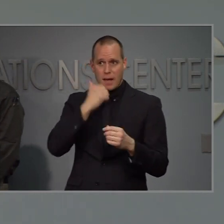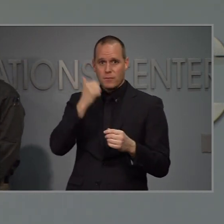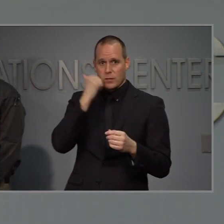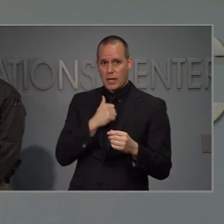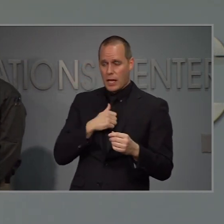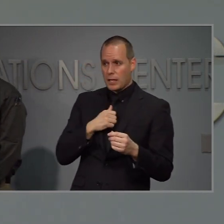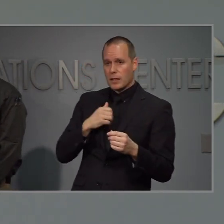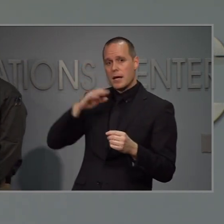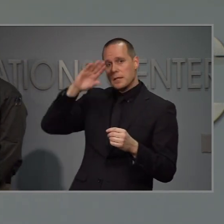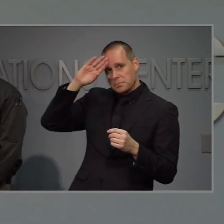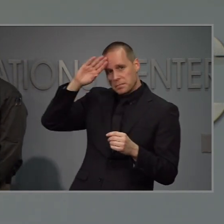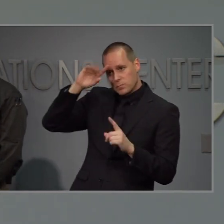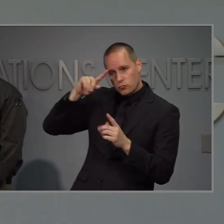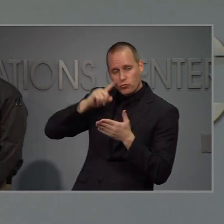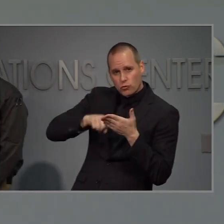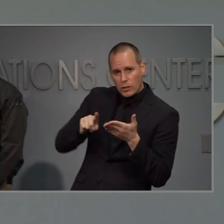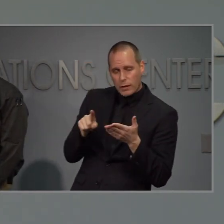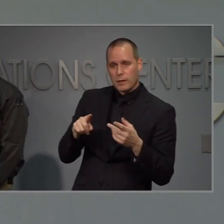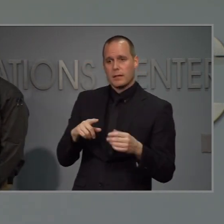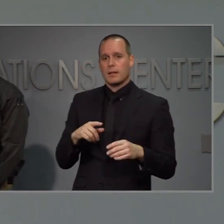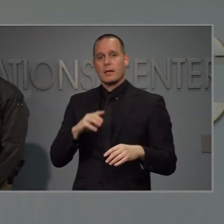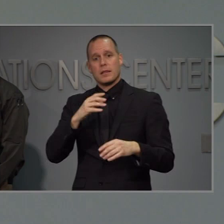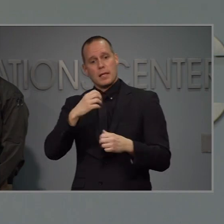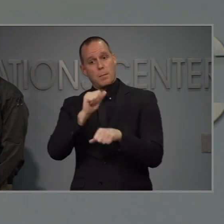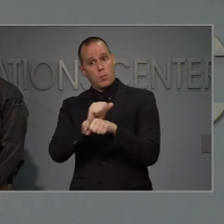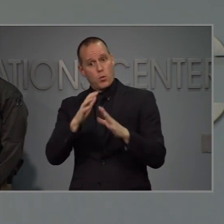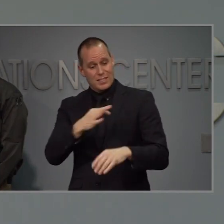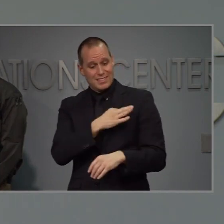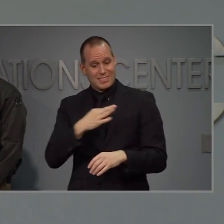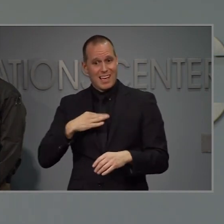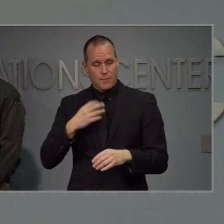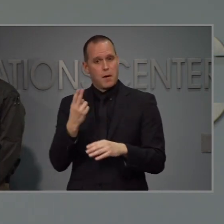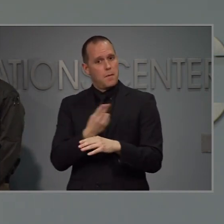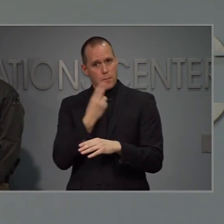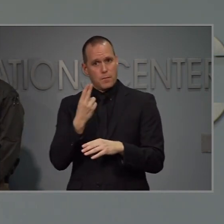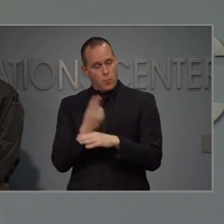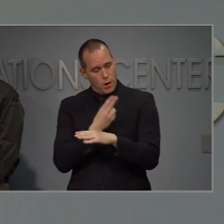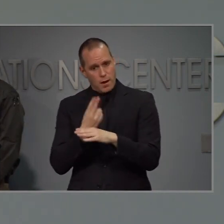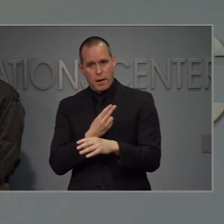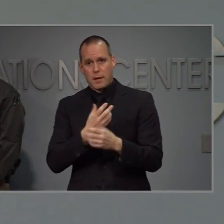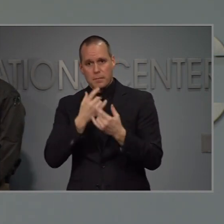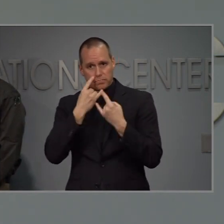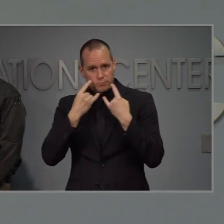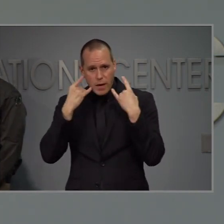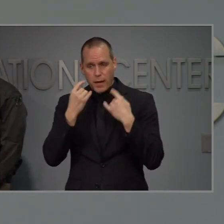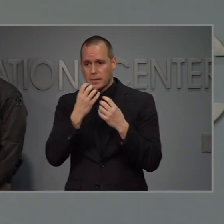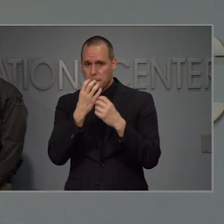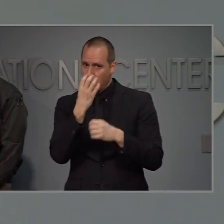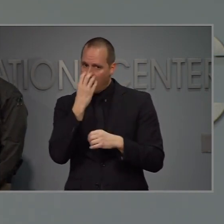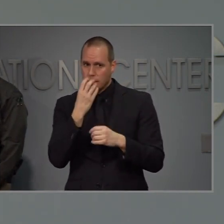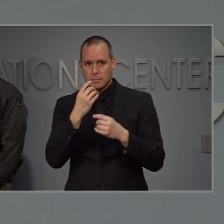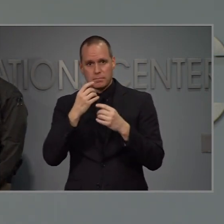y sabemos que muchos de los así lo están haciendo evaluaciones